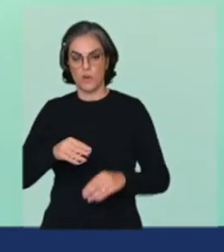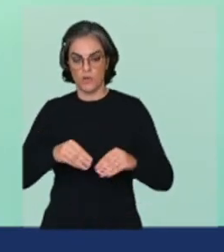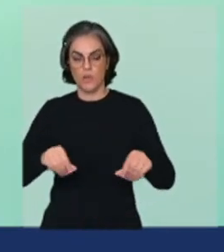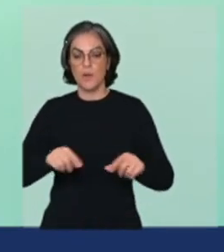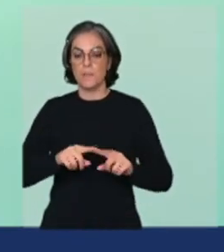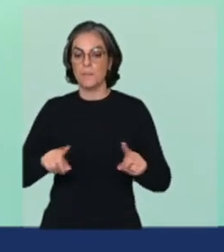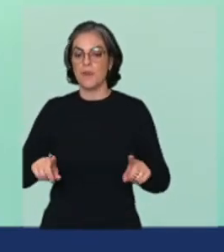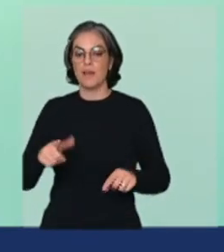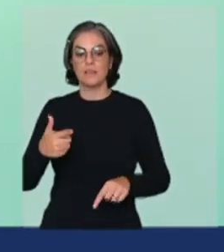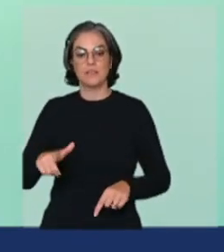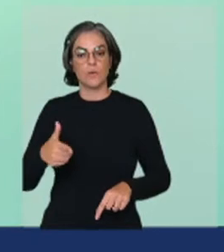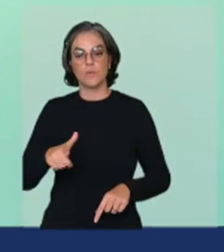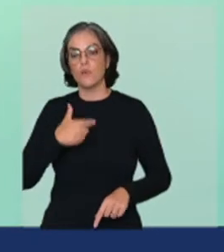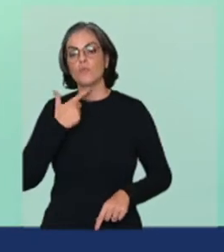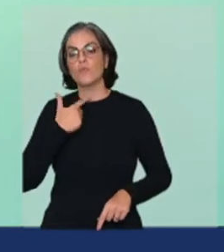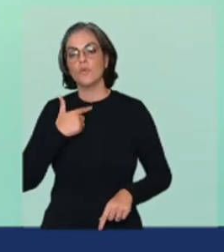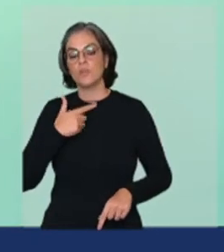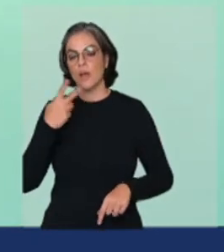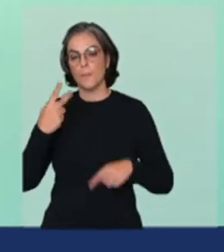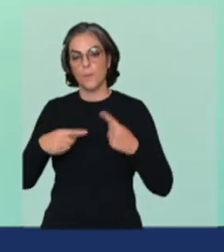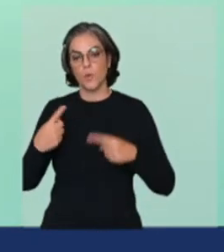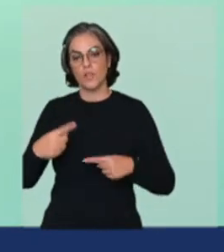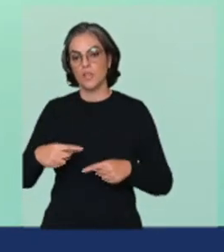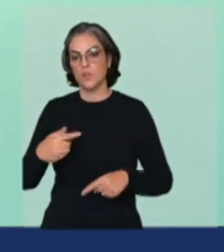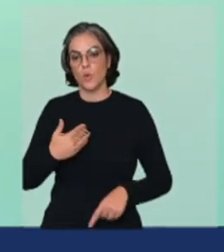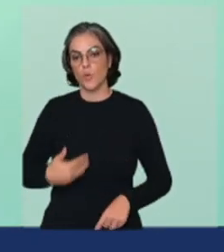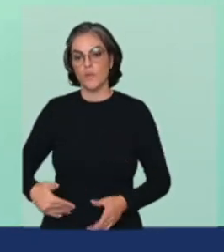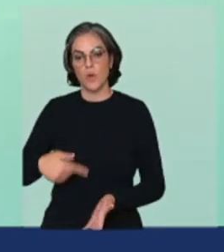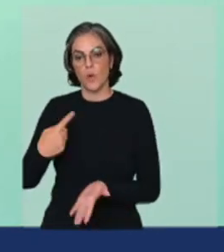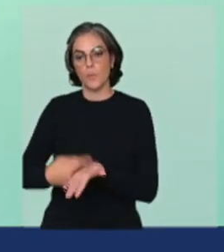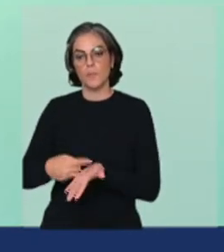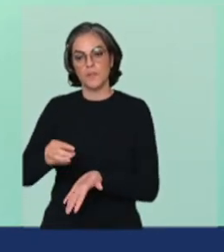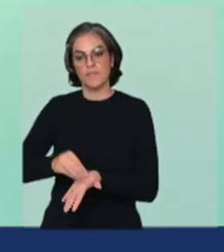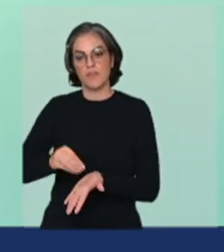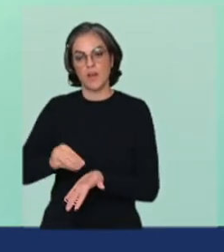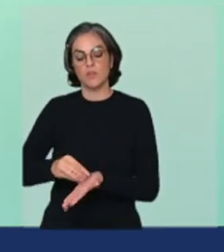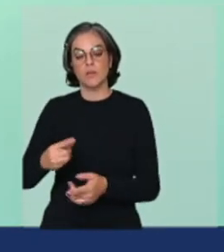POLÍTICA, É COMPROMISSO DO GOVERNO. POR QUE DESTRUIU O